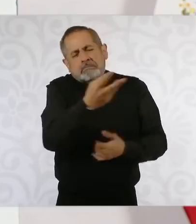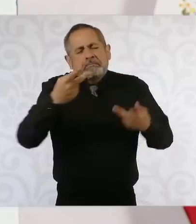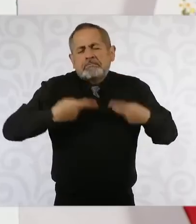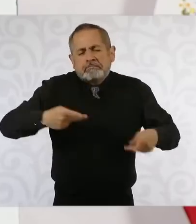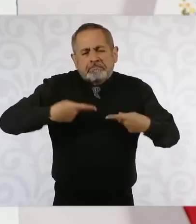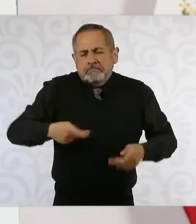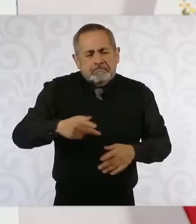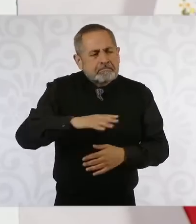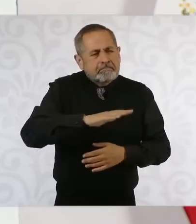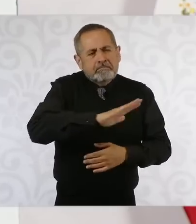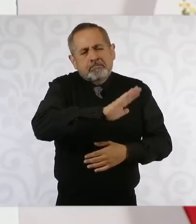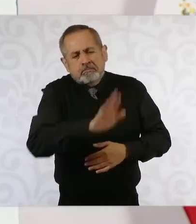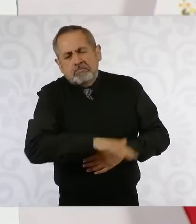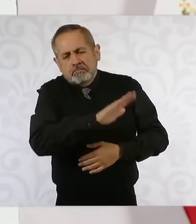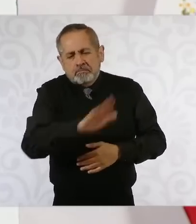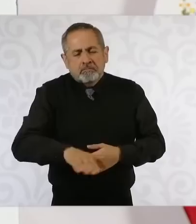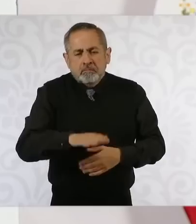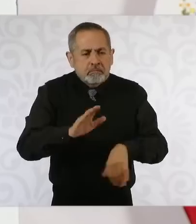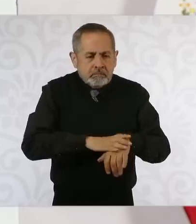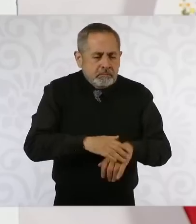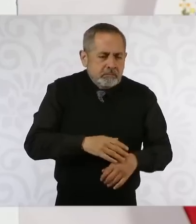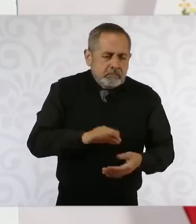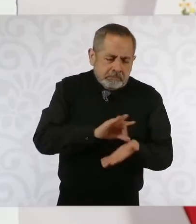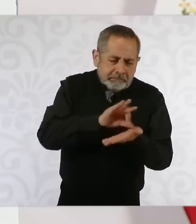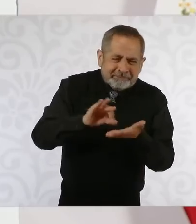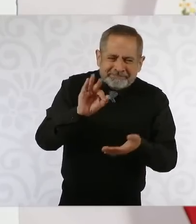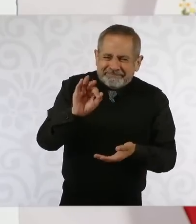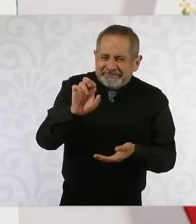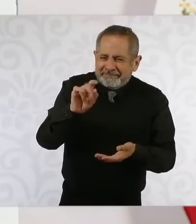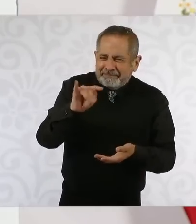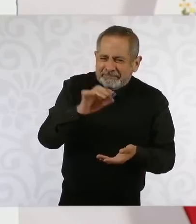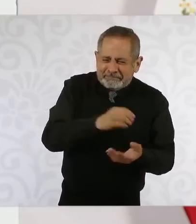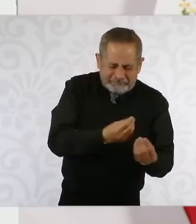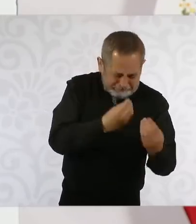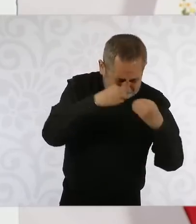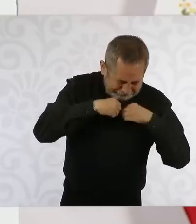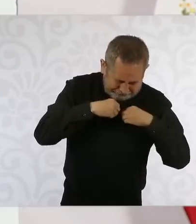fallecen por sobredosis de fentanilo en los Estados Unidos cosa que no ocurre en